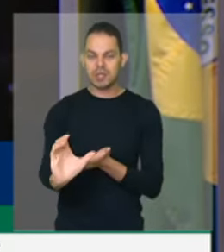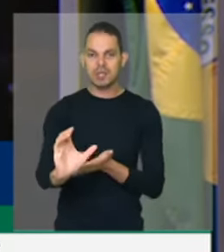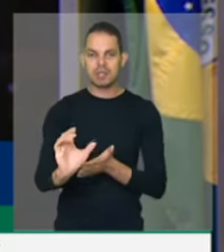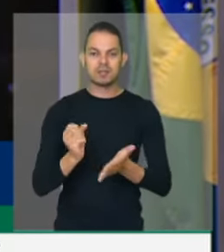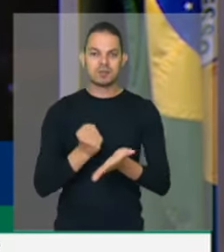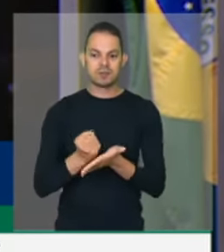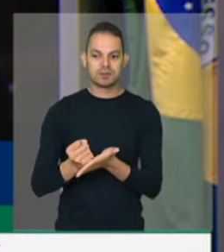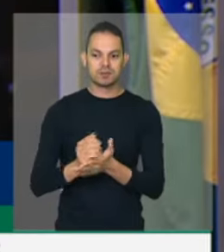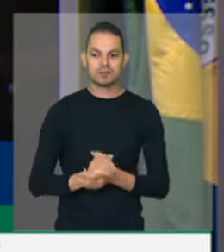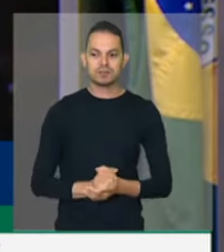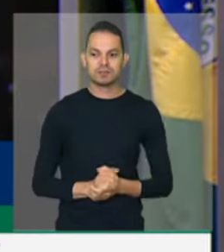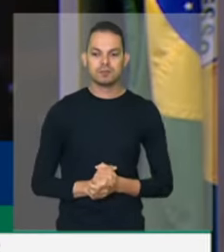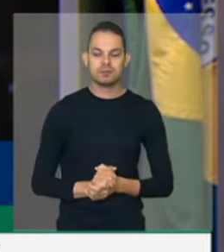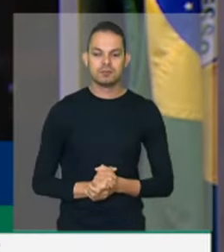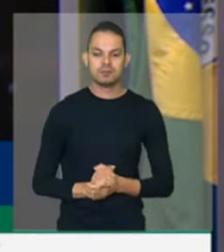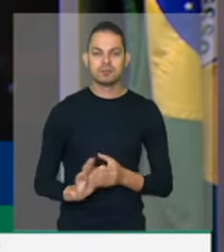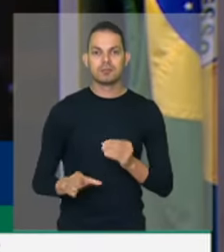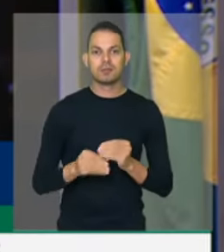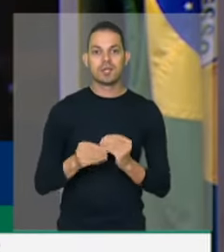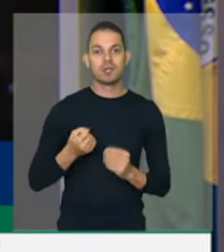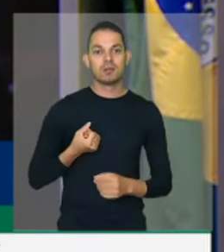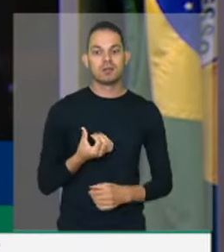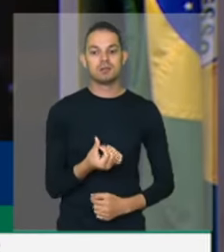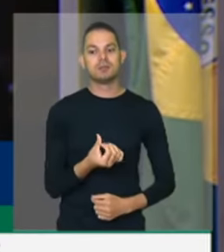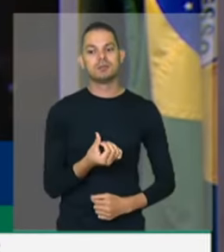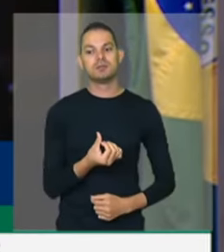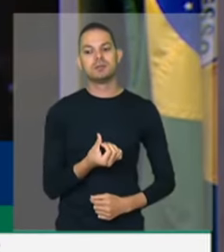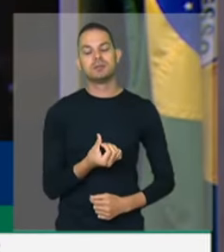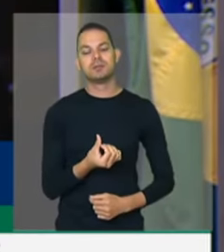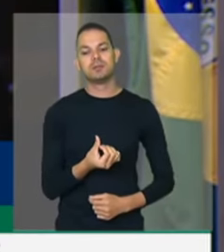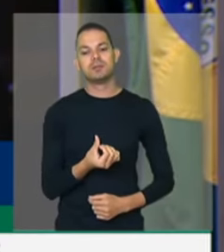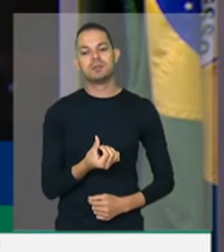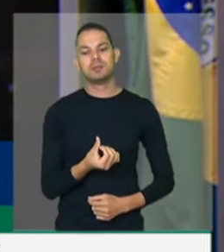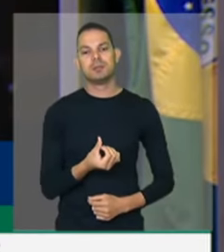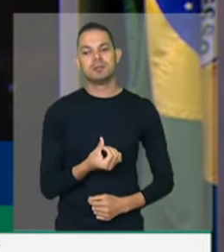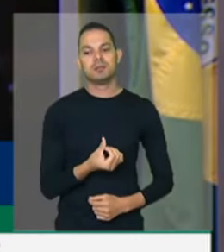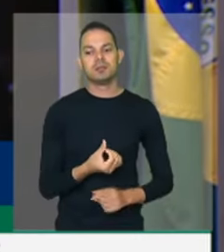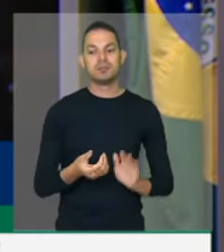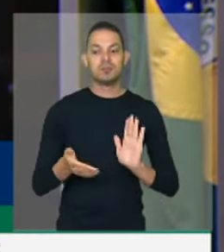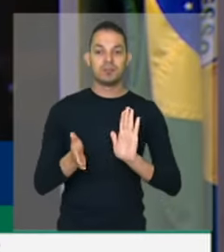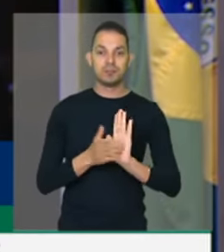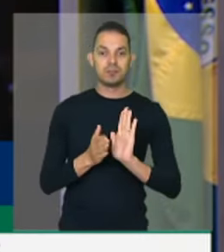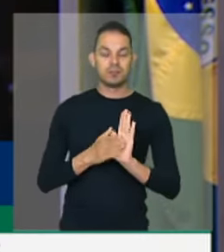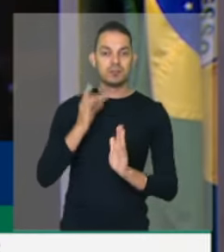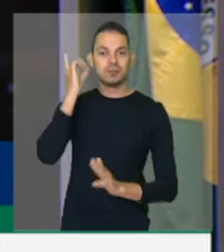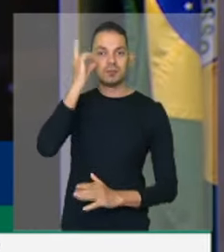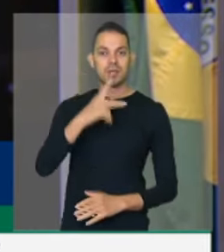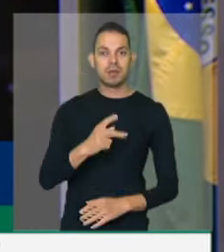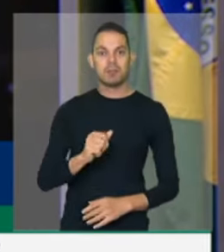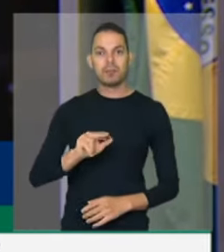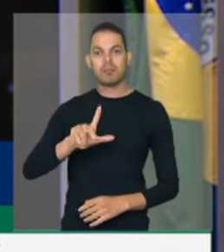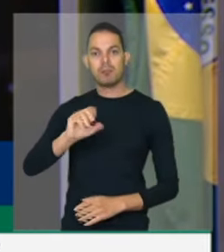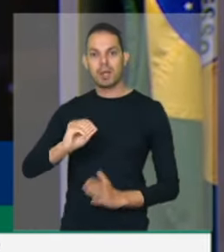CONTRATAÇÕES A EMENDA N° 6 PROPOSTA PELO DEPUTADO PAULO GANIME DO NOVO DO RIO DE JANEIRO, DETERMINA A AUTORIZAÇÃO PELO MINISTÉRIO DA SAÚDE... DA ATUAÇÃO DE